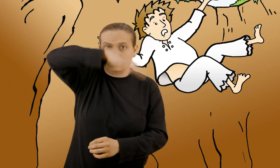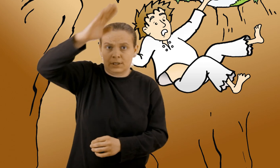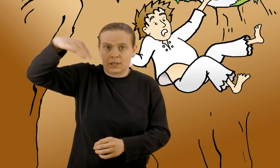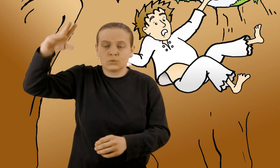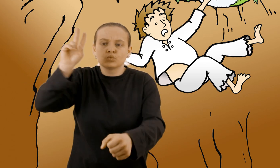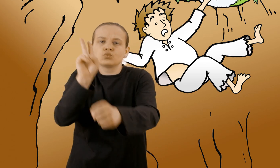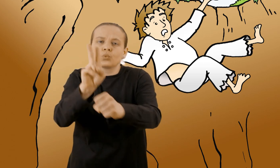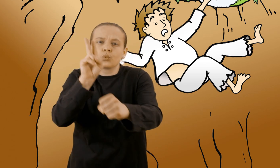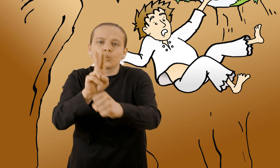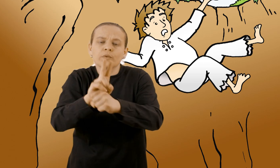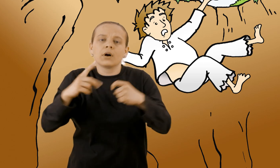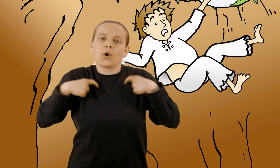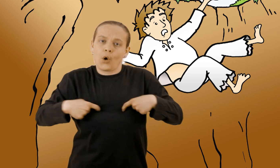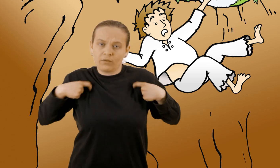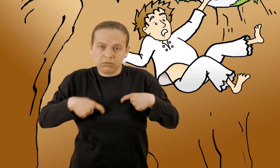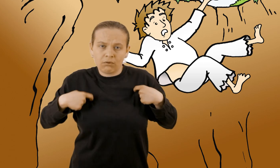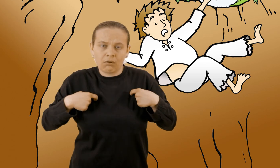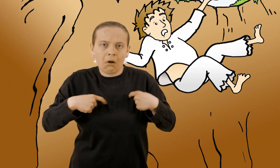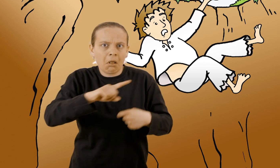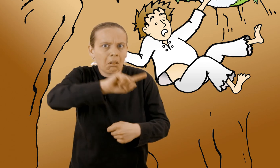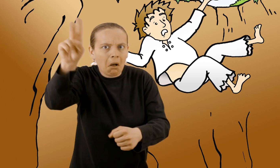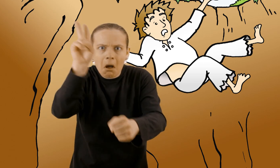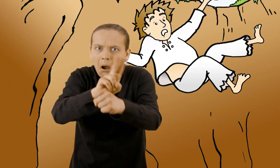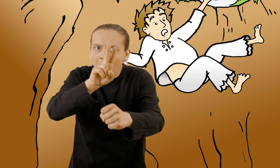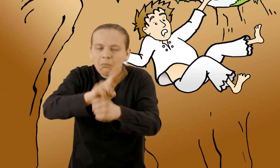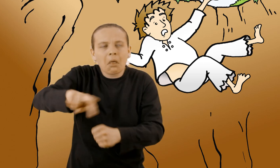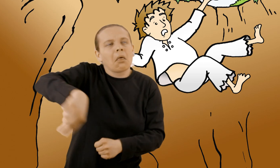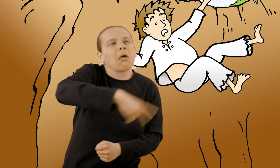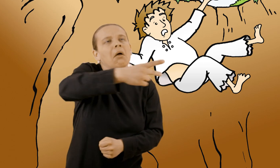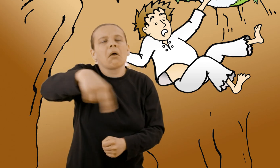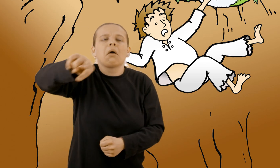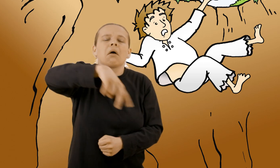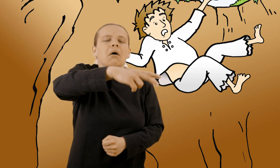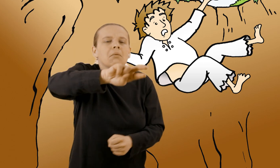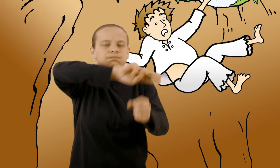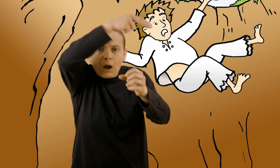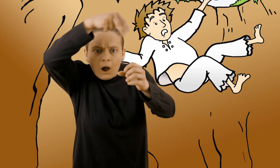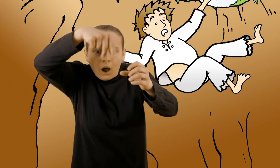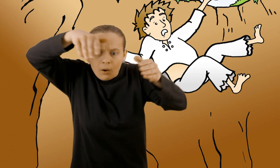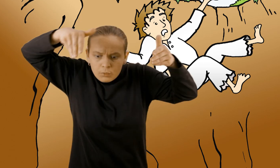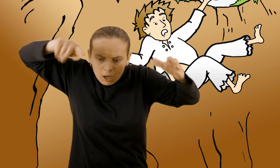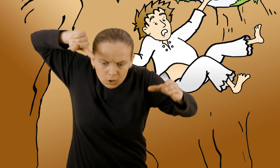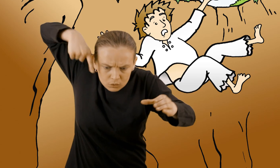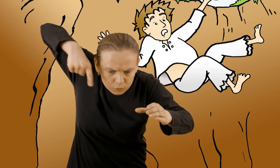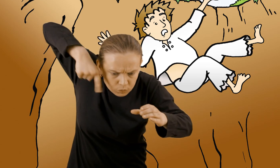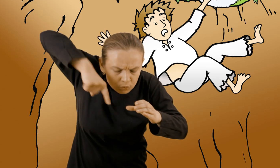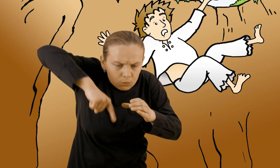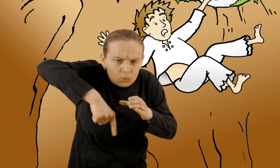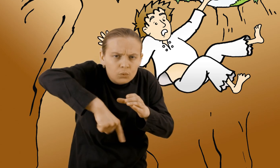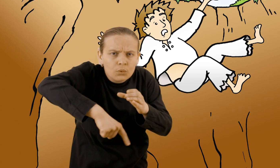čuvao ovce na planini, ali nije pazio kuda hoda pa upadne u jamu.